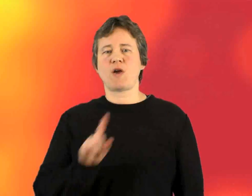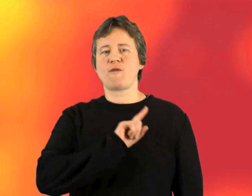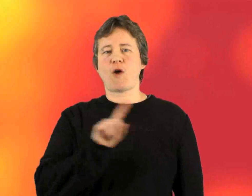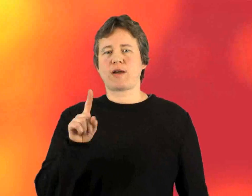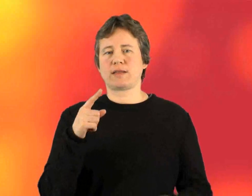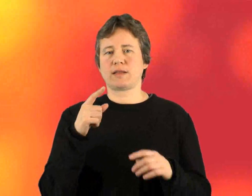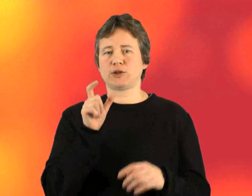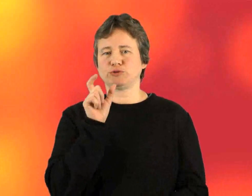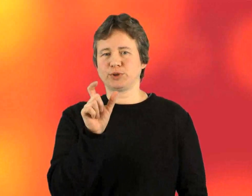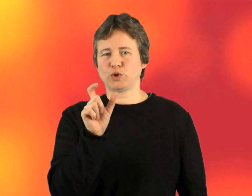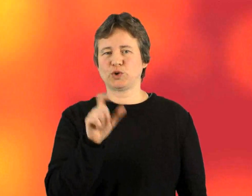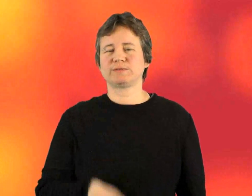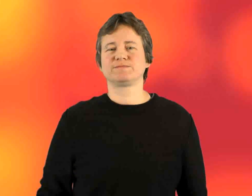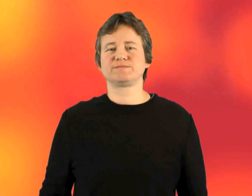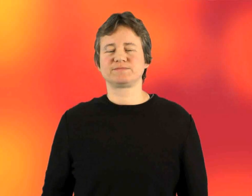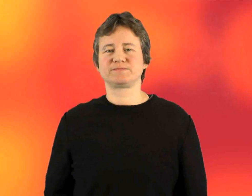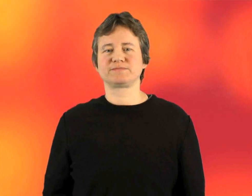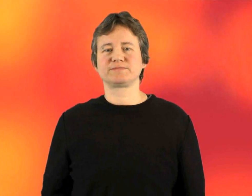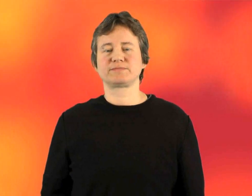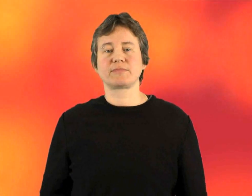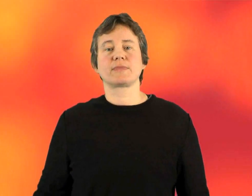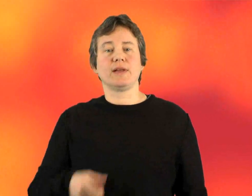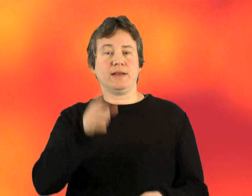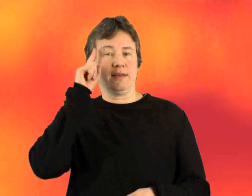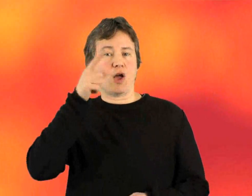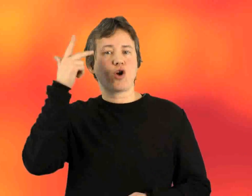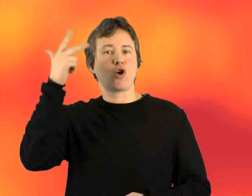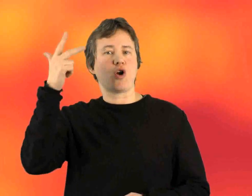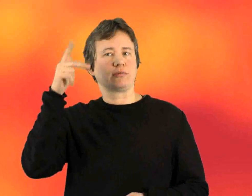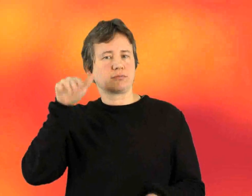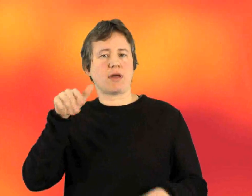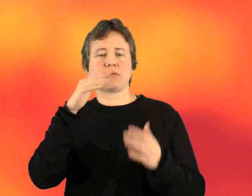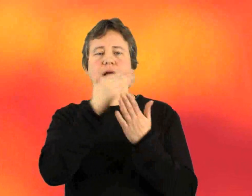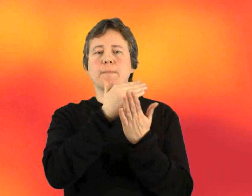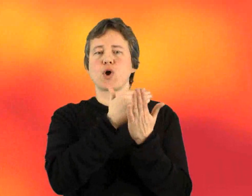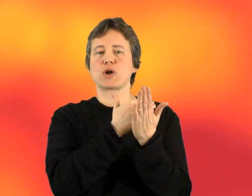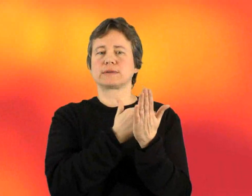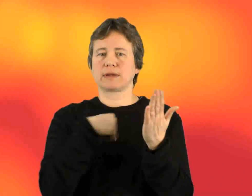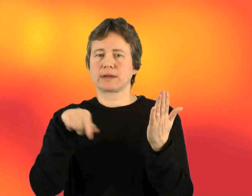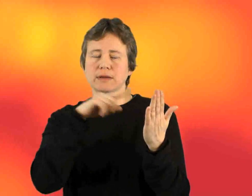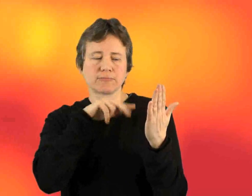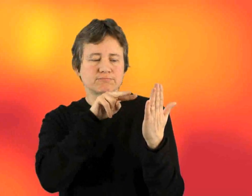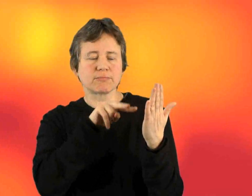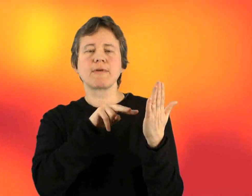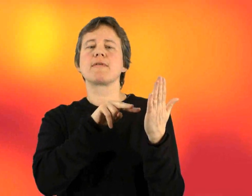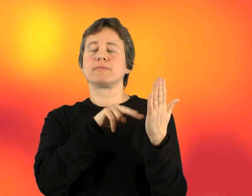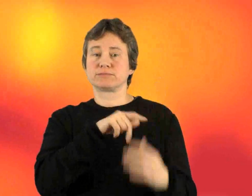Wochen-Spruch Gott hat uns seine Gebote gegeben